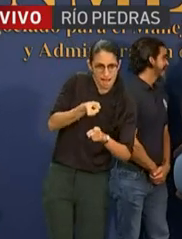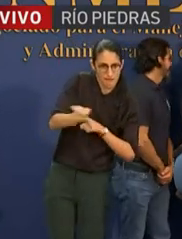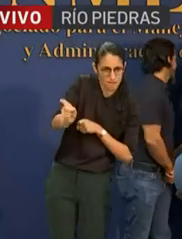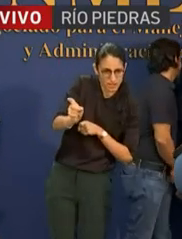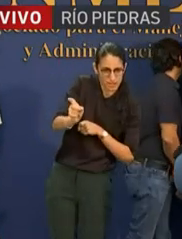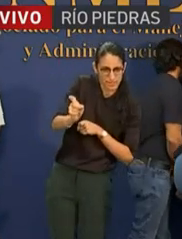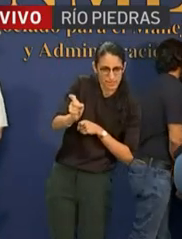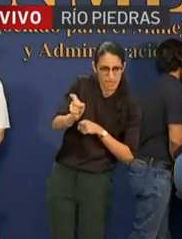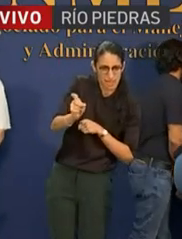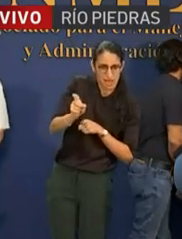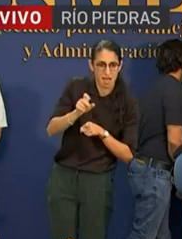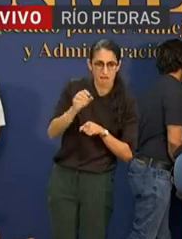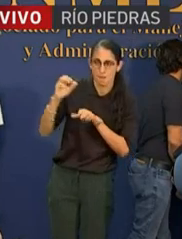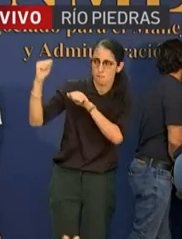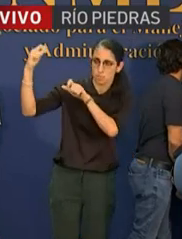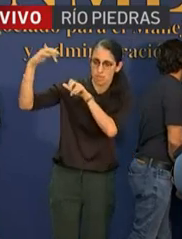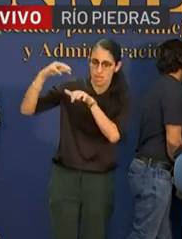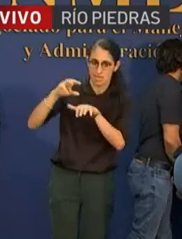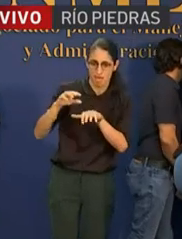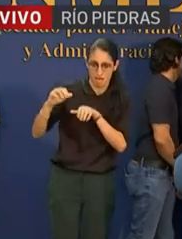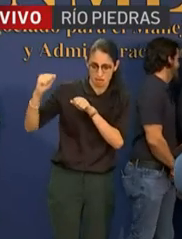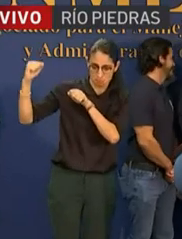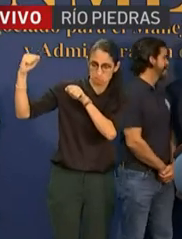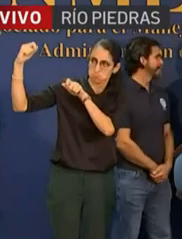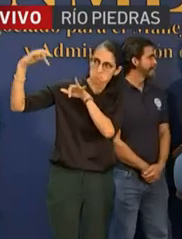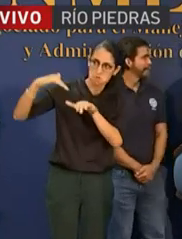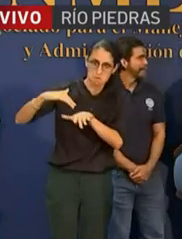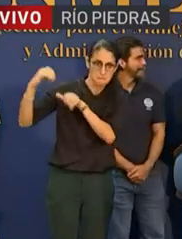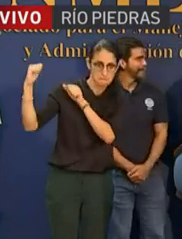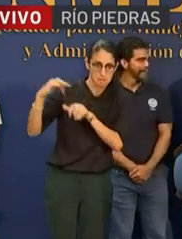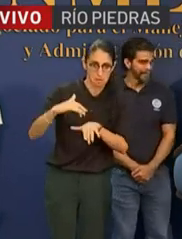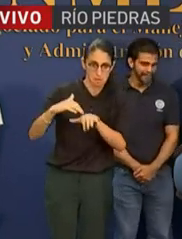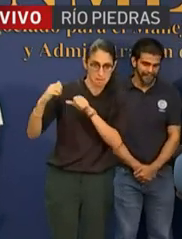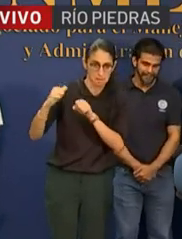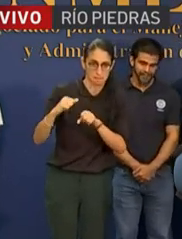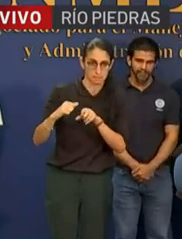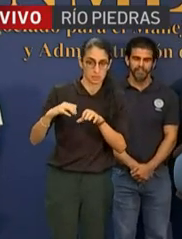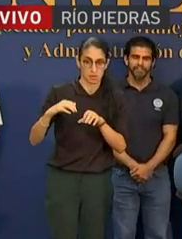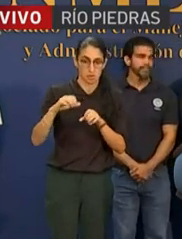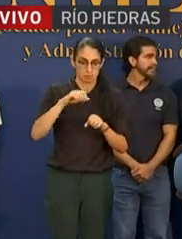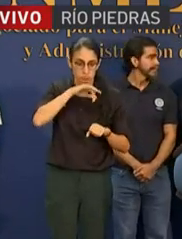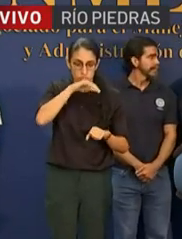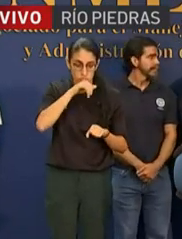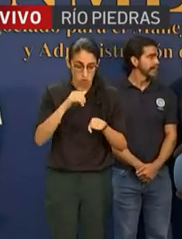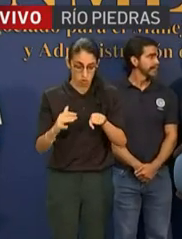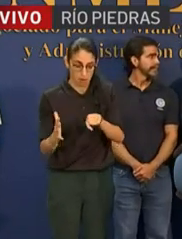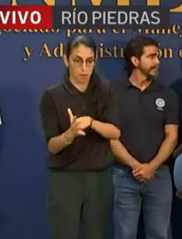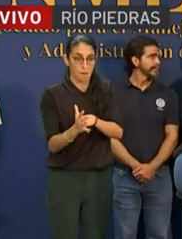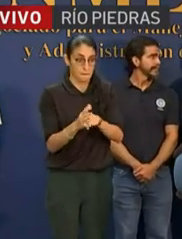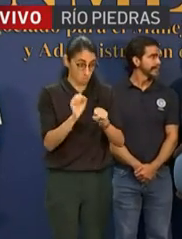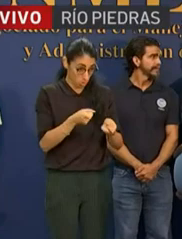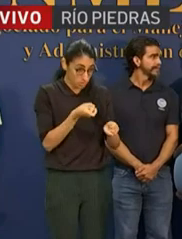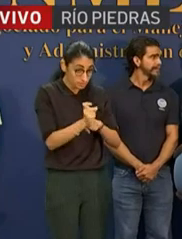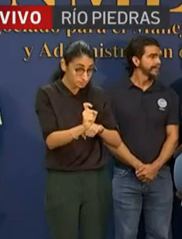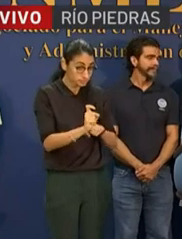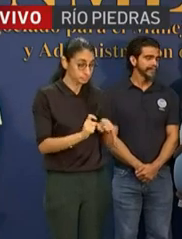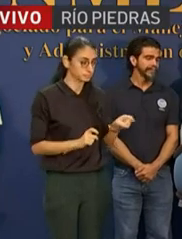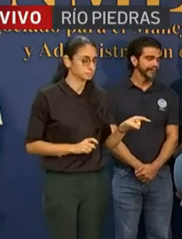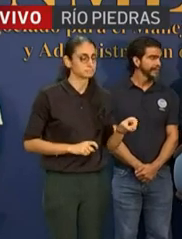INDICADO QUE UNA DE LAS RAZONES QUE PODRÍAN HABER FALTA DE SERVICIOS, POR LA ACOMETIDAS DE